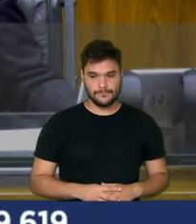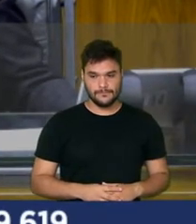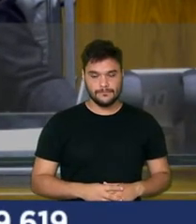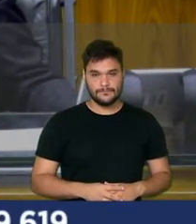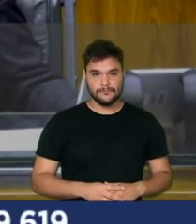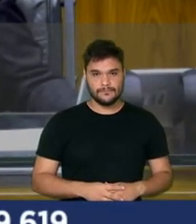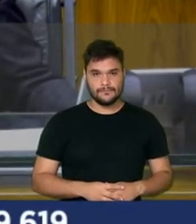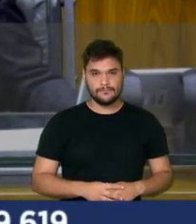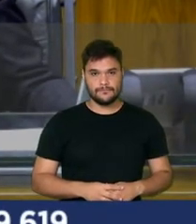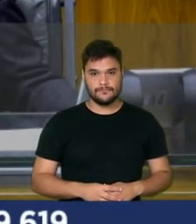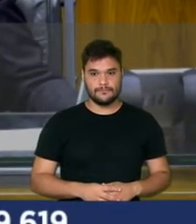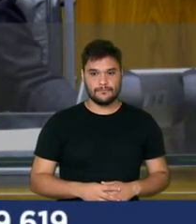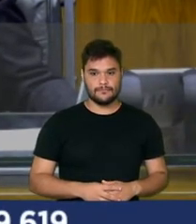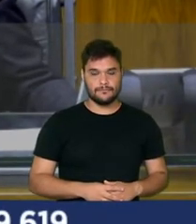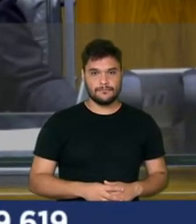SOBREVIVA. -- [PRESIDENTE]: